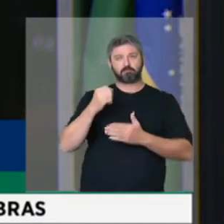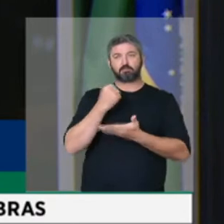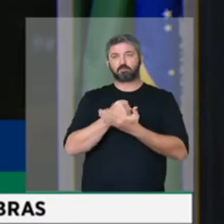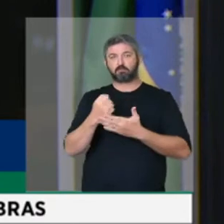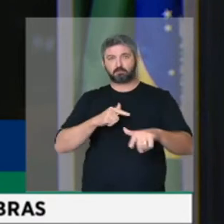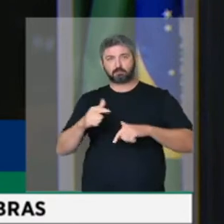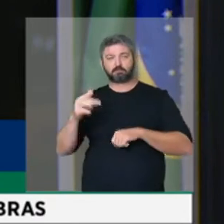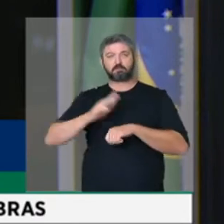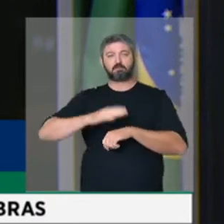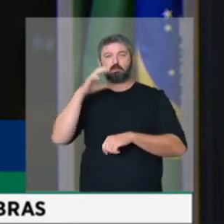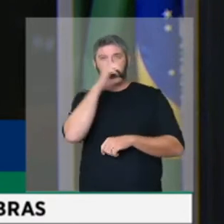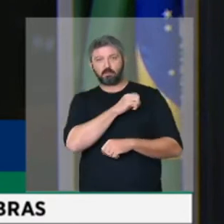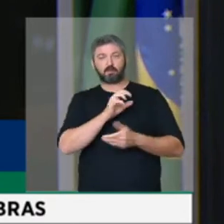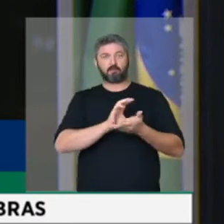MUITO MAIS DO QUE OS 52% QUE ELA TEM HOJE. A UNIÃO ESTÁ